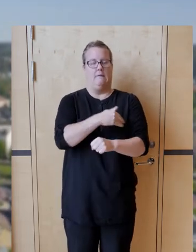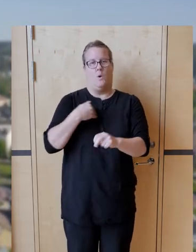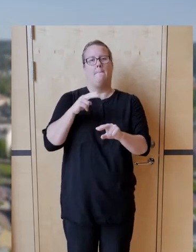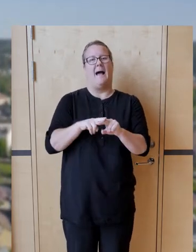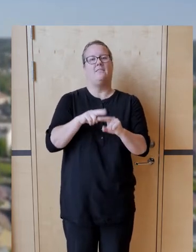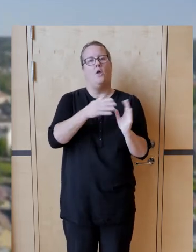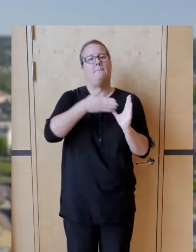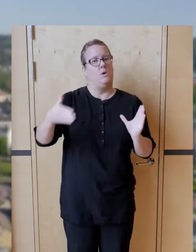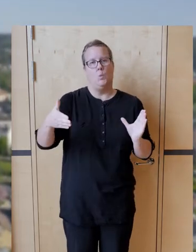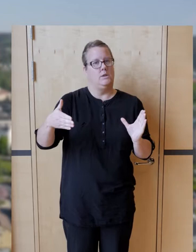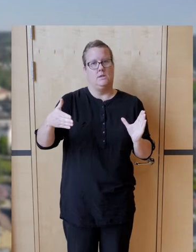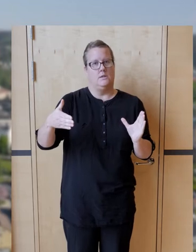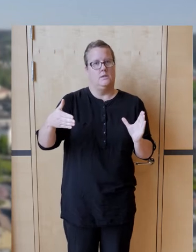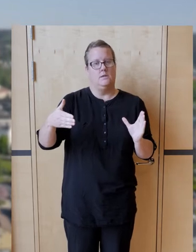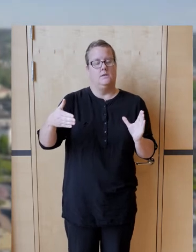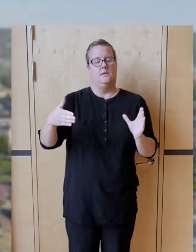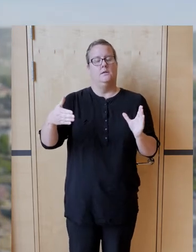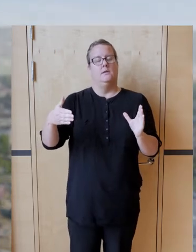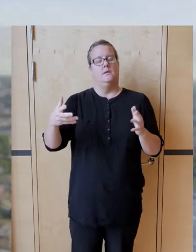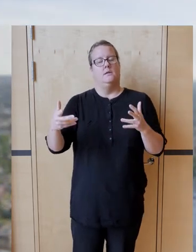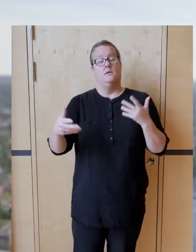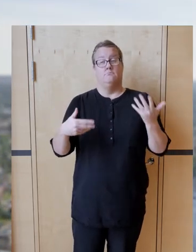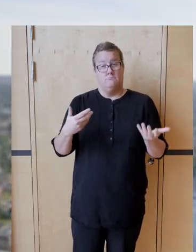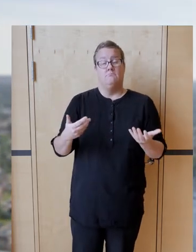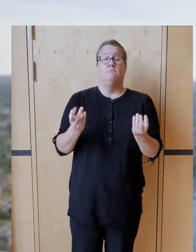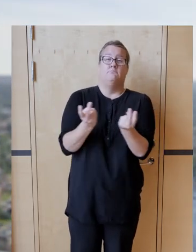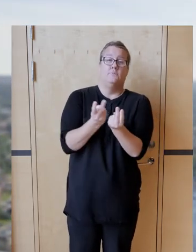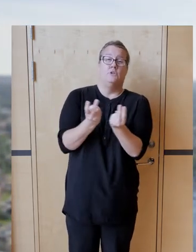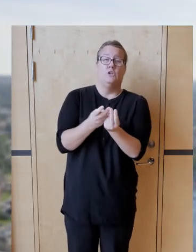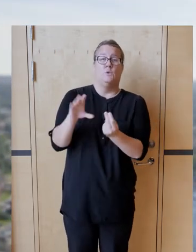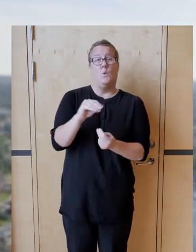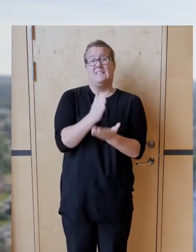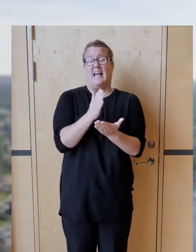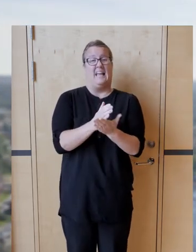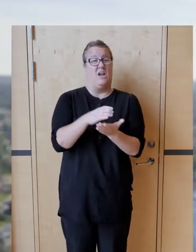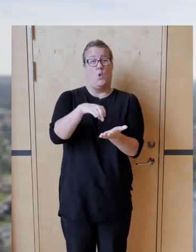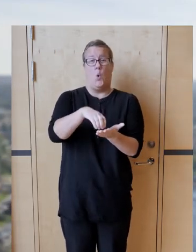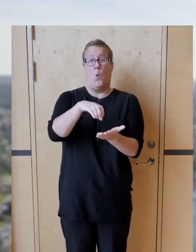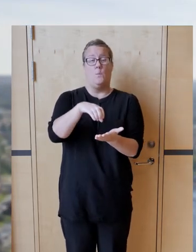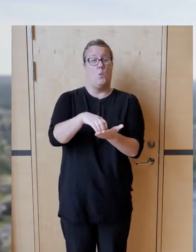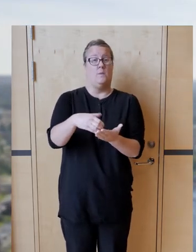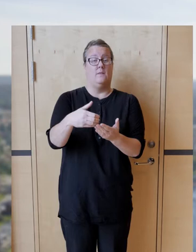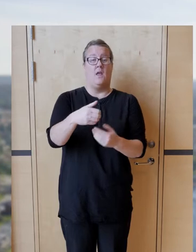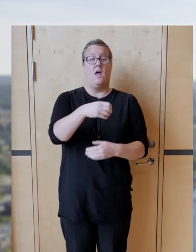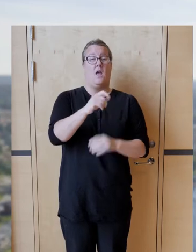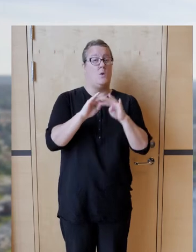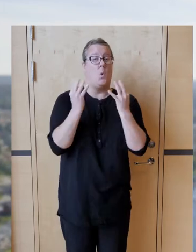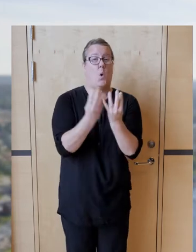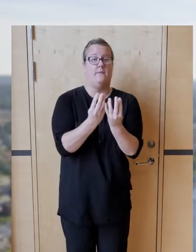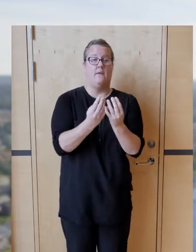Kan garanterat att säkert man kommunalråd kommer vara där om skrapa i marken om en app Därmed har påbörja bygget